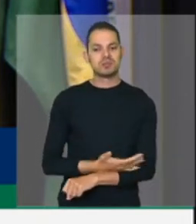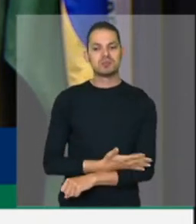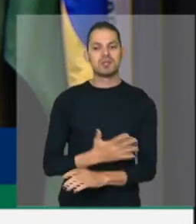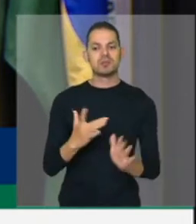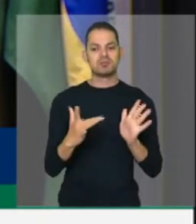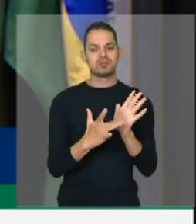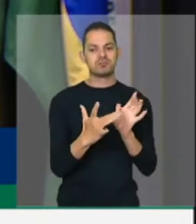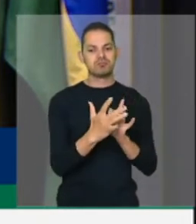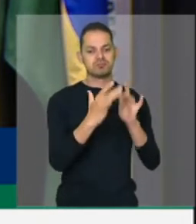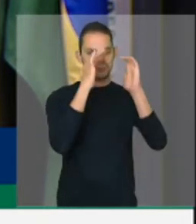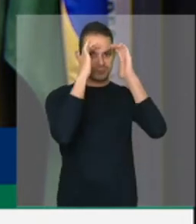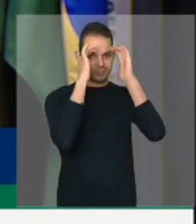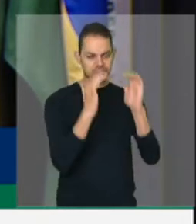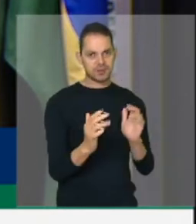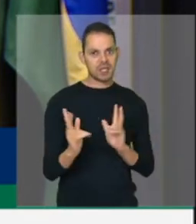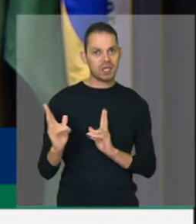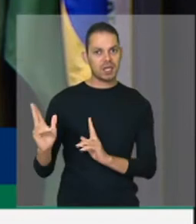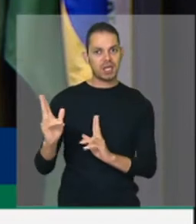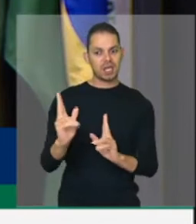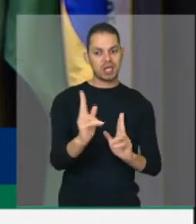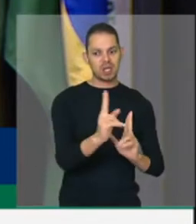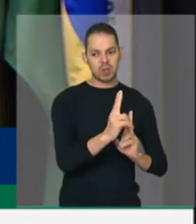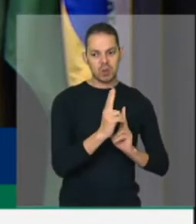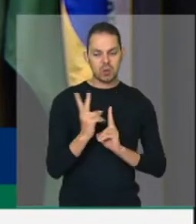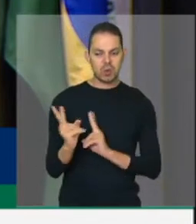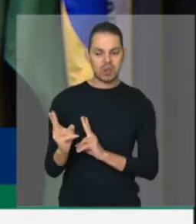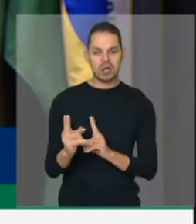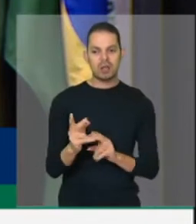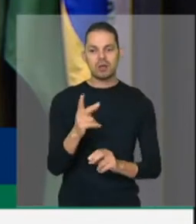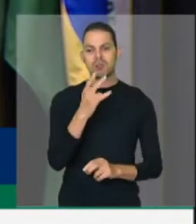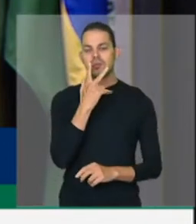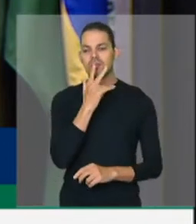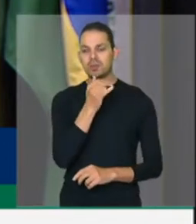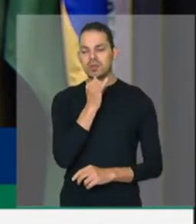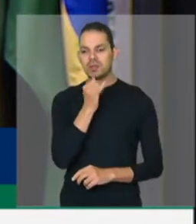ES, SENTIMENTOS DE PESSOAS DE CRISTÃOS SÃO IGUAIS. DE TANTOS OUTROS PAÍSES COMO ESTADOS UNIDOS, CHILE, E